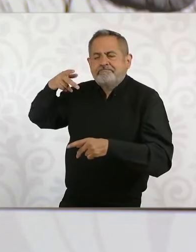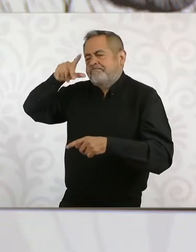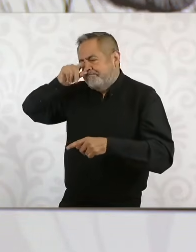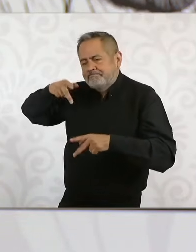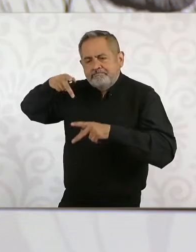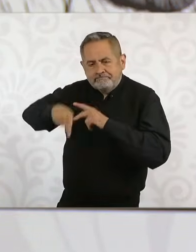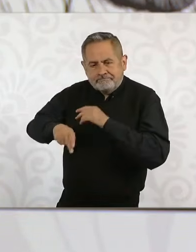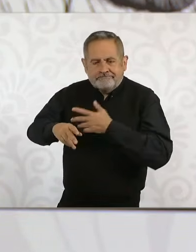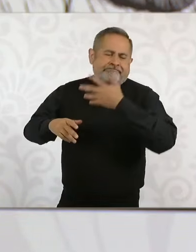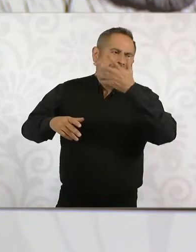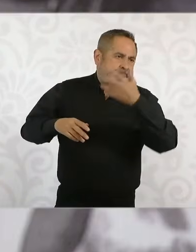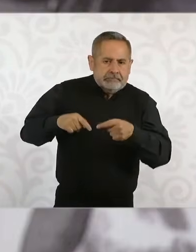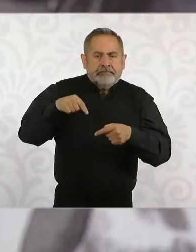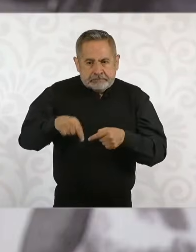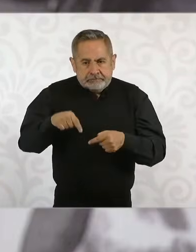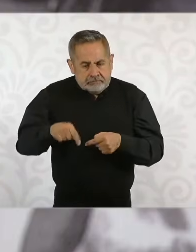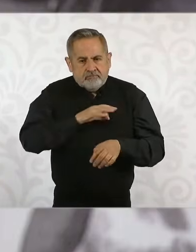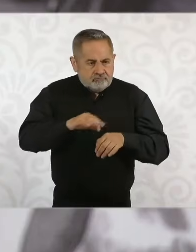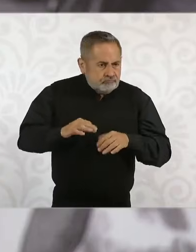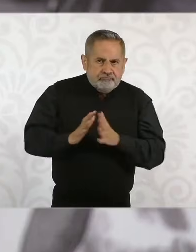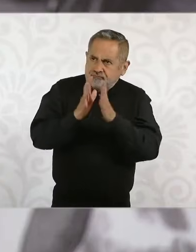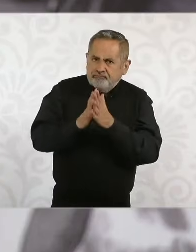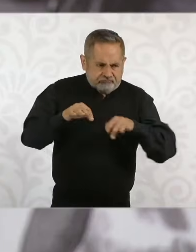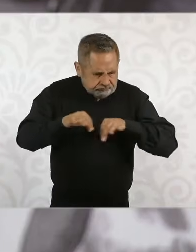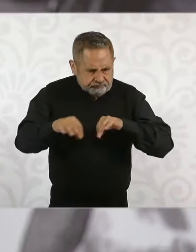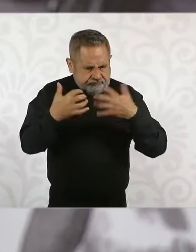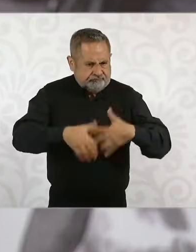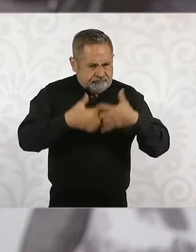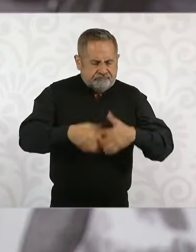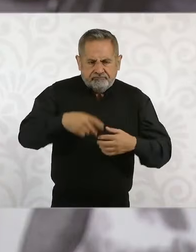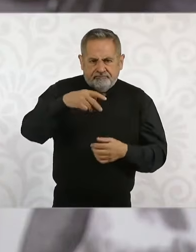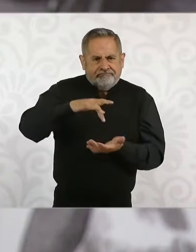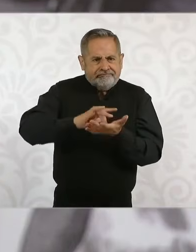durante décadas para participar activamente en la producción de medicamentos y otros insumos